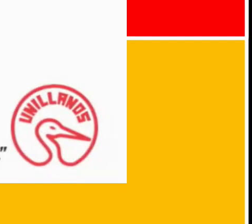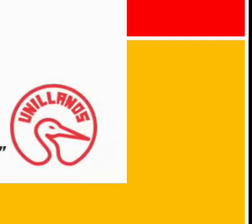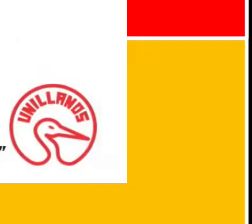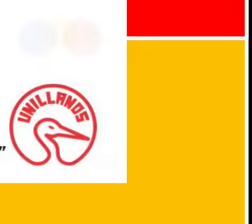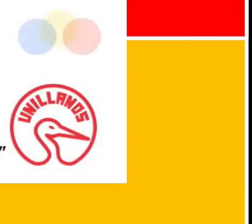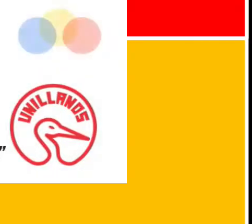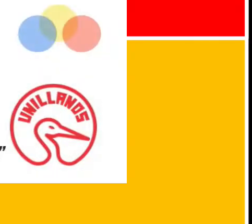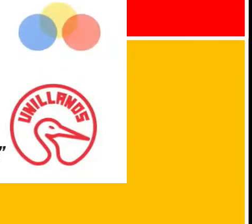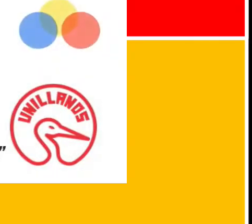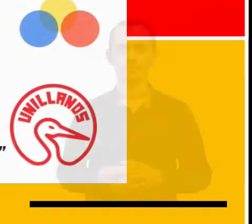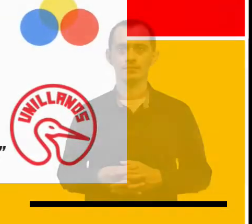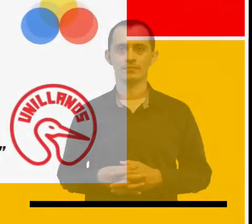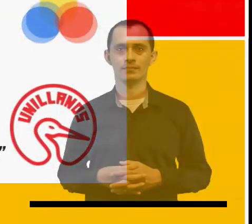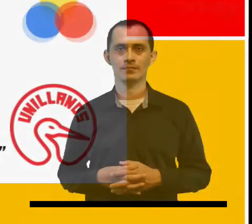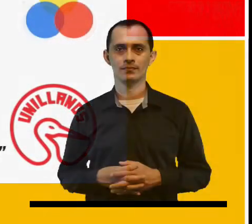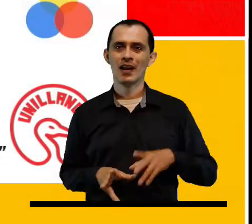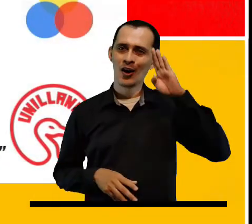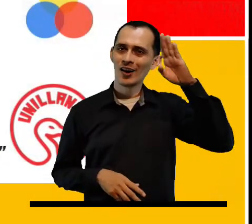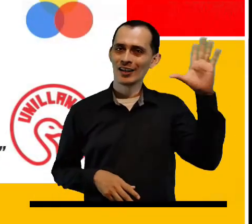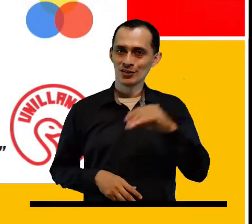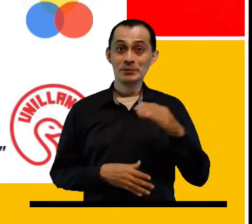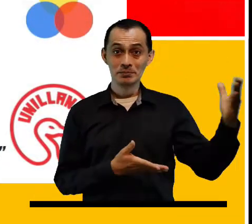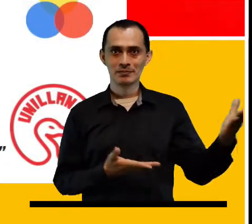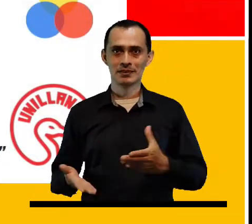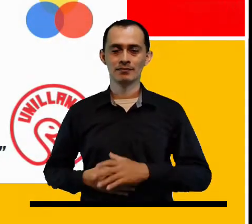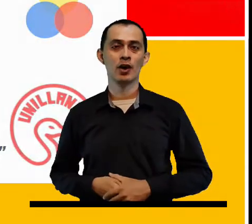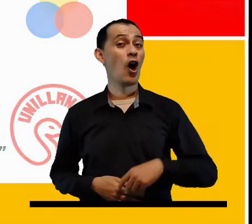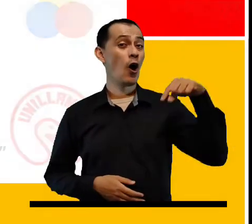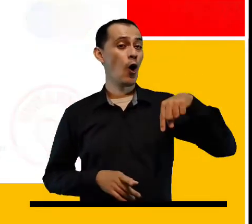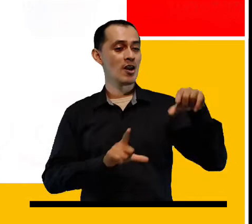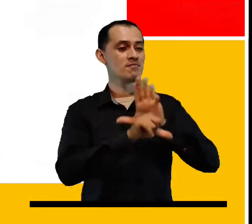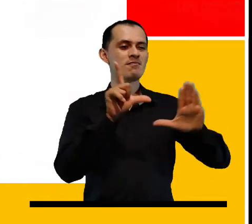Hola a tod@s, bienvenid@s!, en el día de hoy hablaremos sobre cómo crear el perfil en Mendeley.